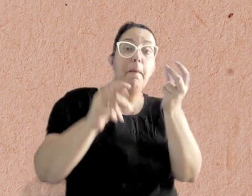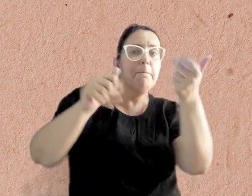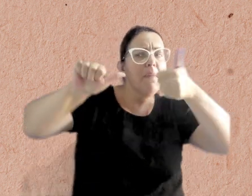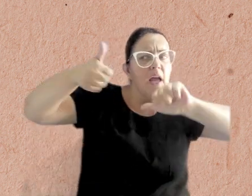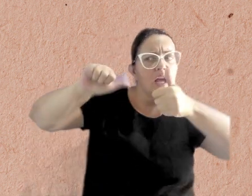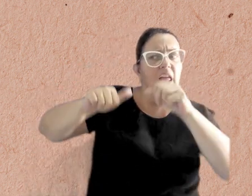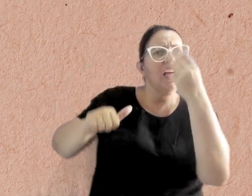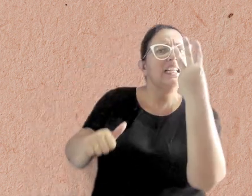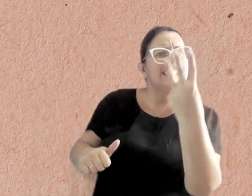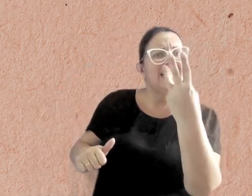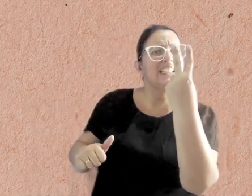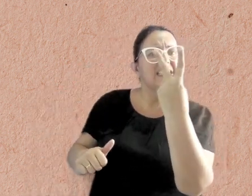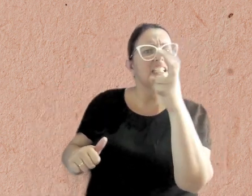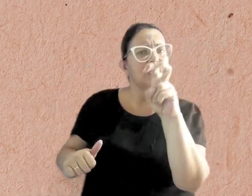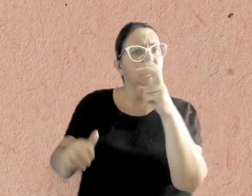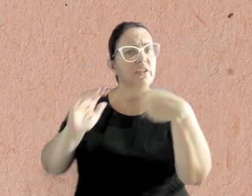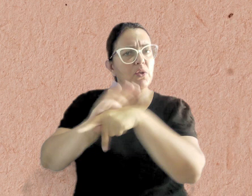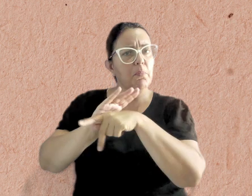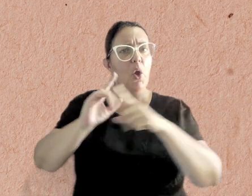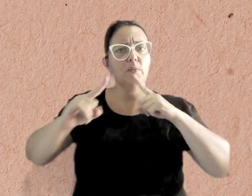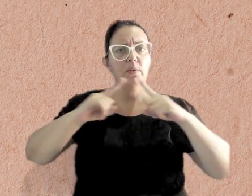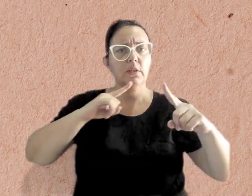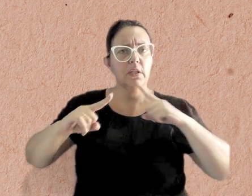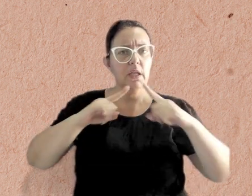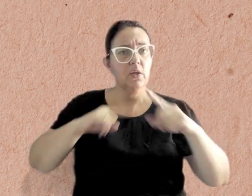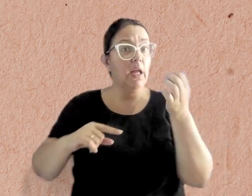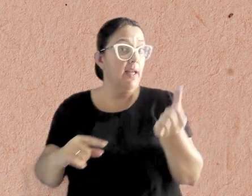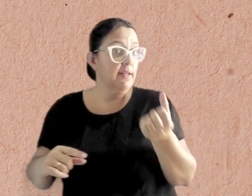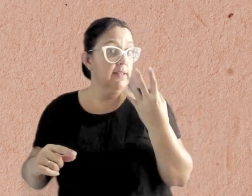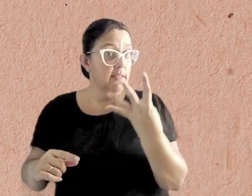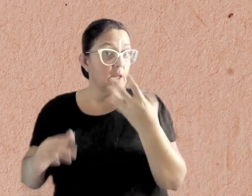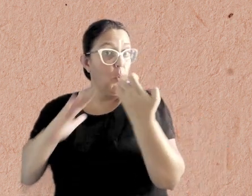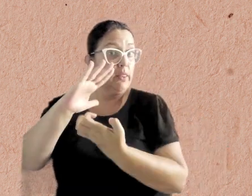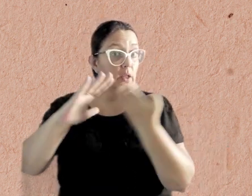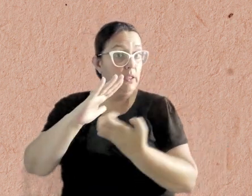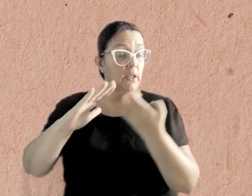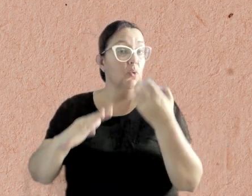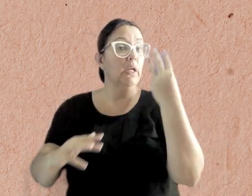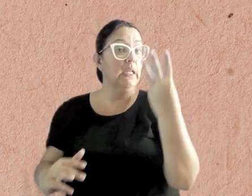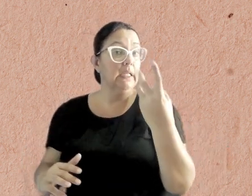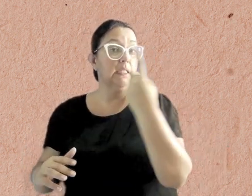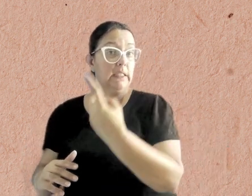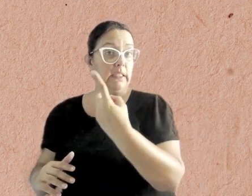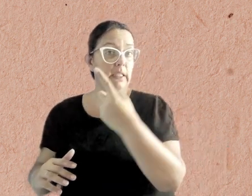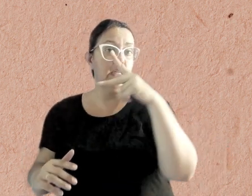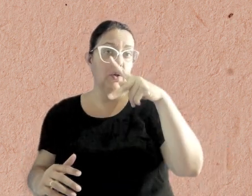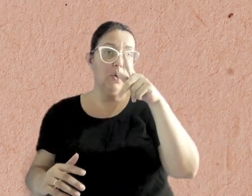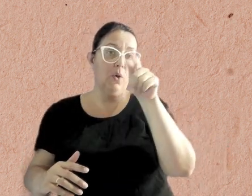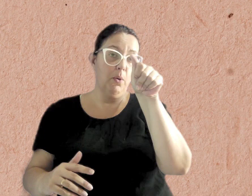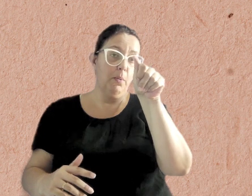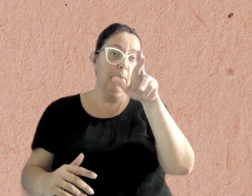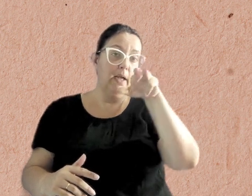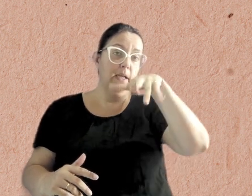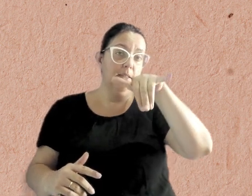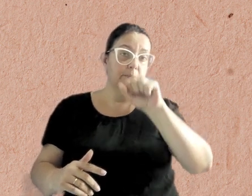reunindo 325 questões às coordenações, 64 às empresas e 31 ao PARMIS;